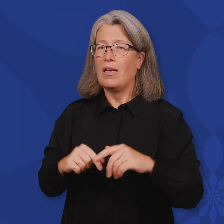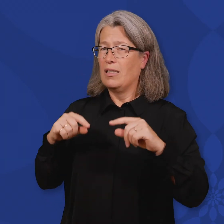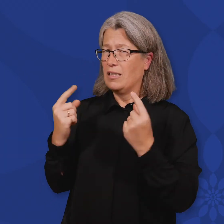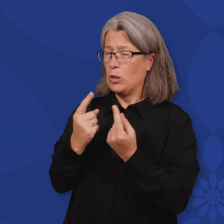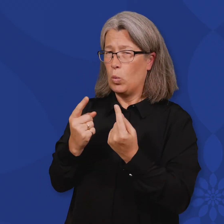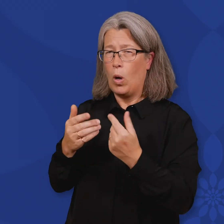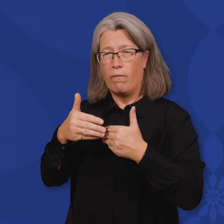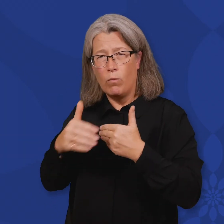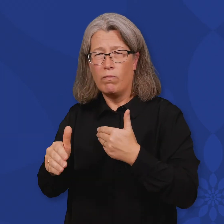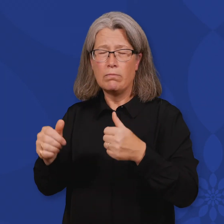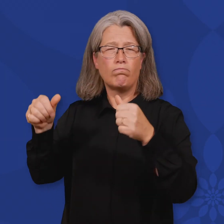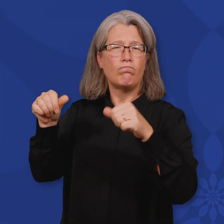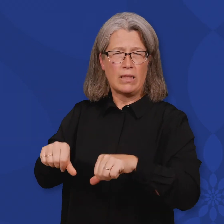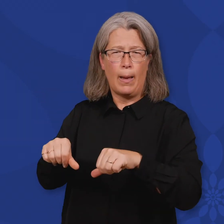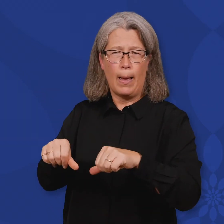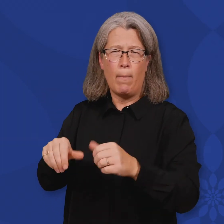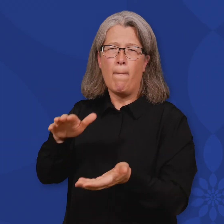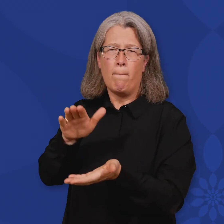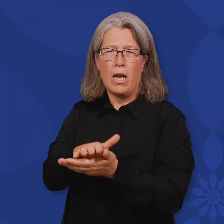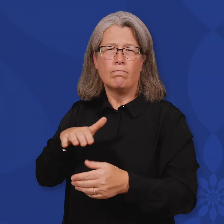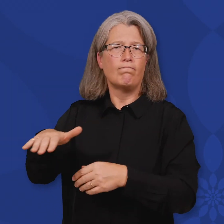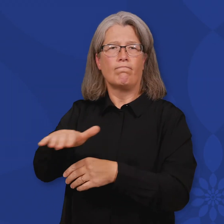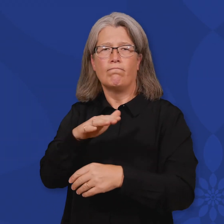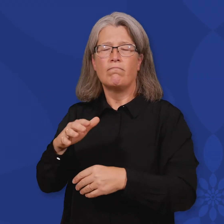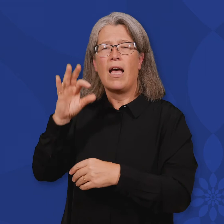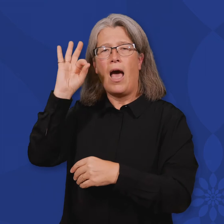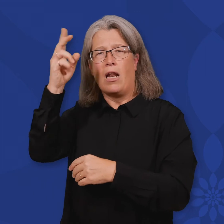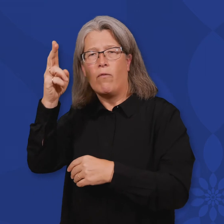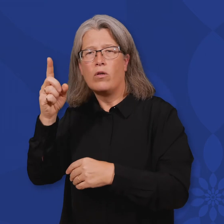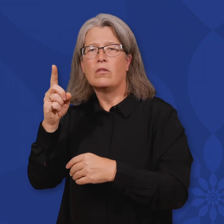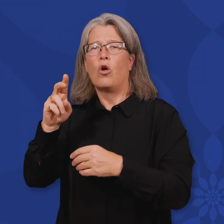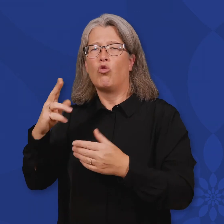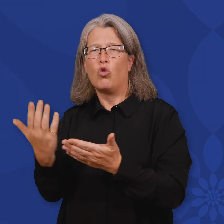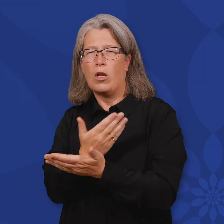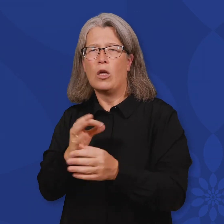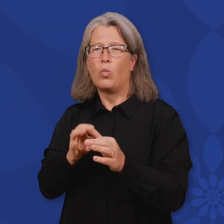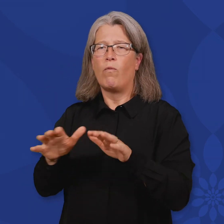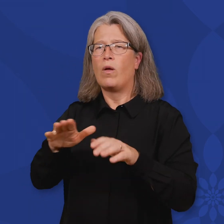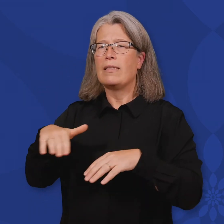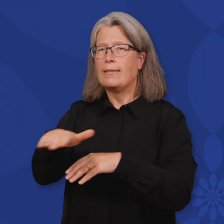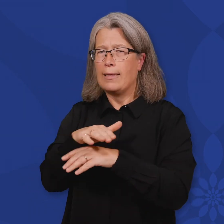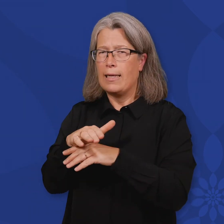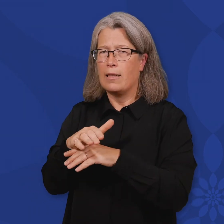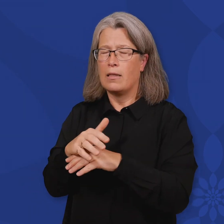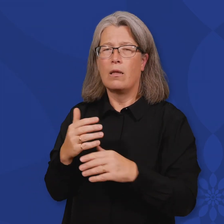Läget fortfarande sämst Helsingfors och Nylands sjukvårdsdistrikt –